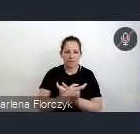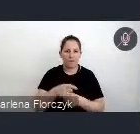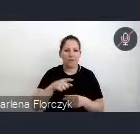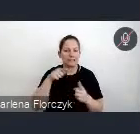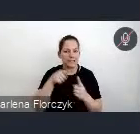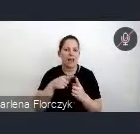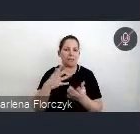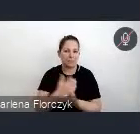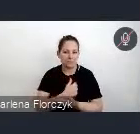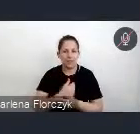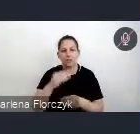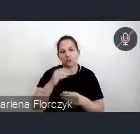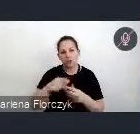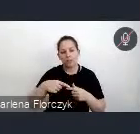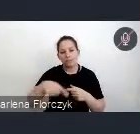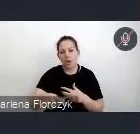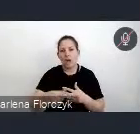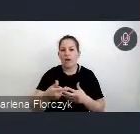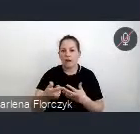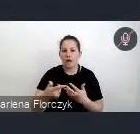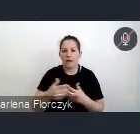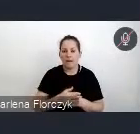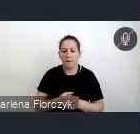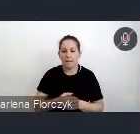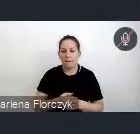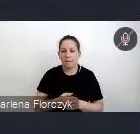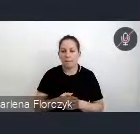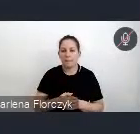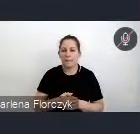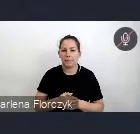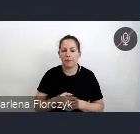Czyli przed nami jeszcze owskaźnikowanie pewnych zadań.